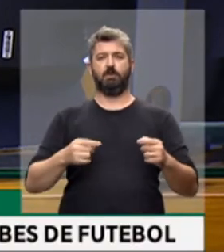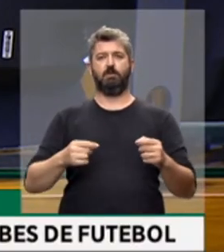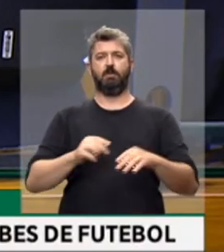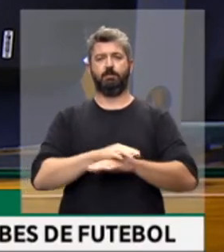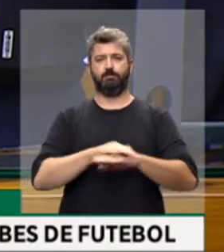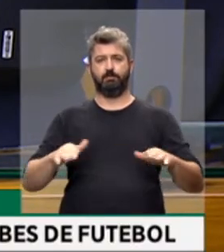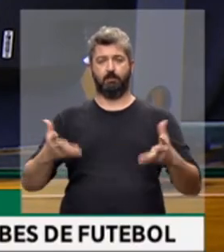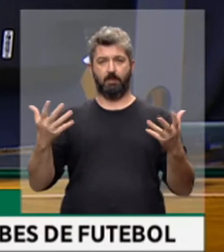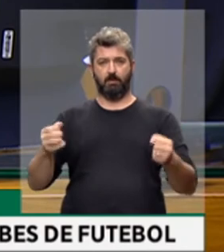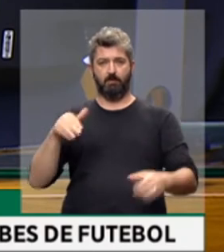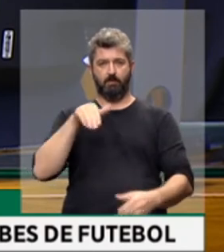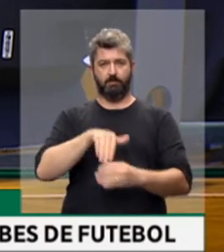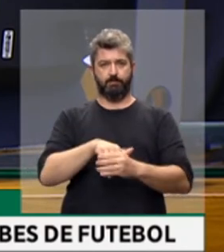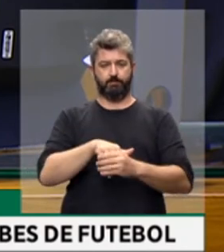ISSO JAMAIS ACONTECERIA. EU SOU PARKSON AIN E GRAÇAS A